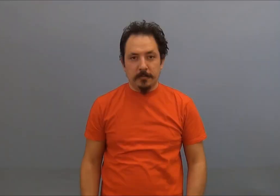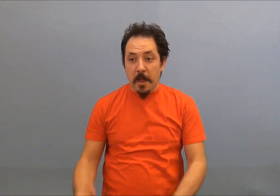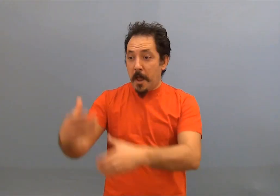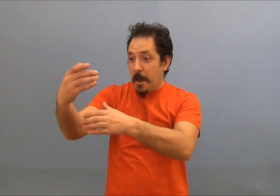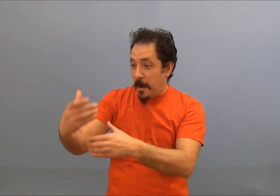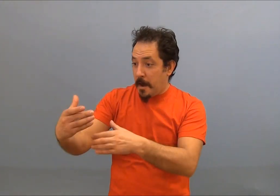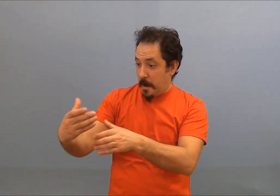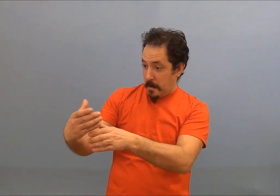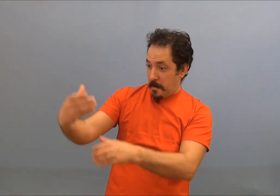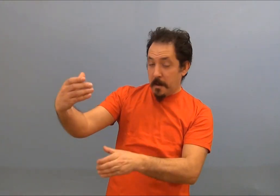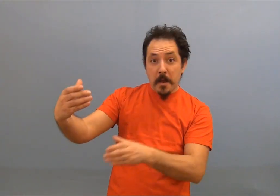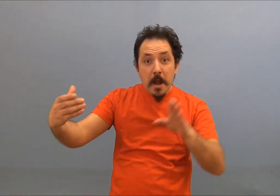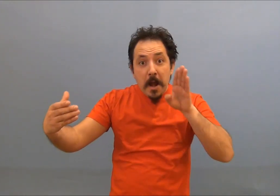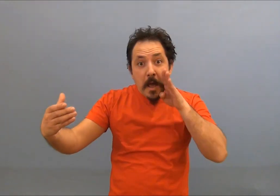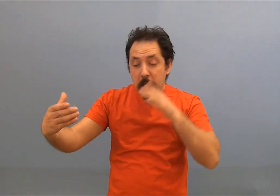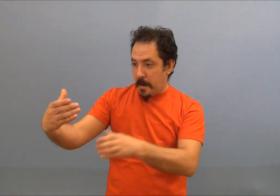per la contentezza, borbottò a mezza voce: Questo legno è capitato a tempo; voglio servirmene